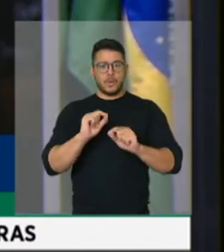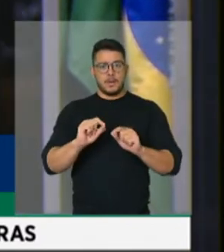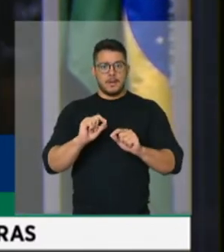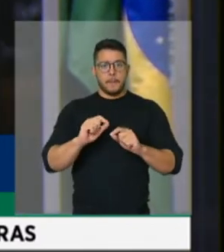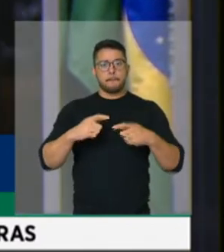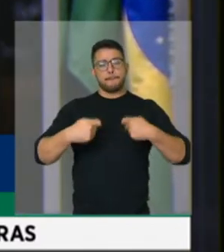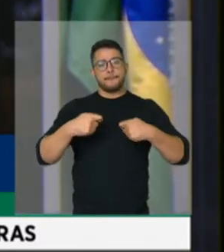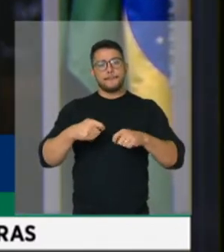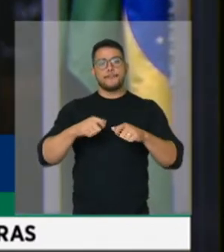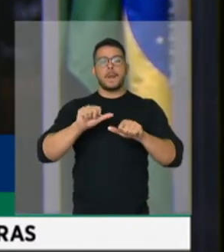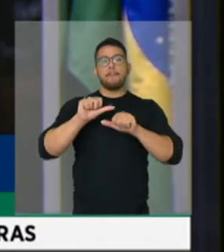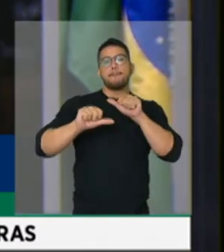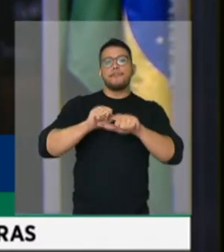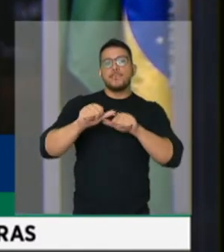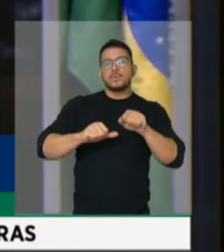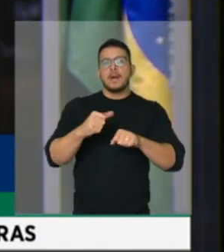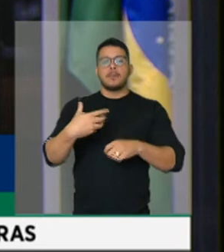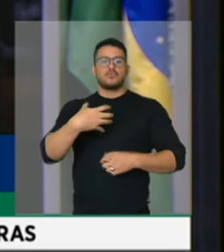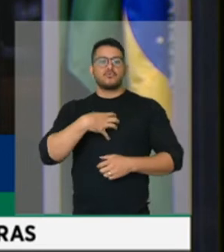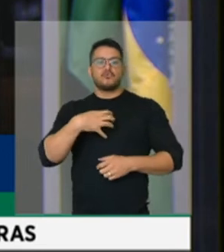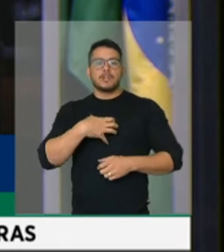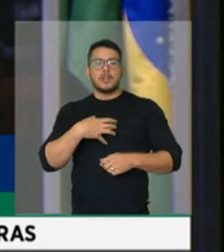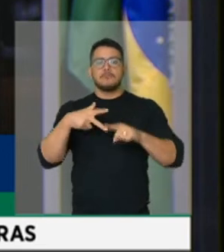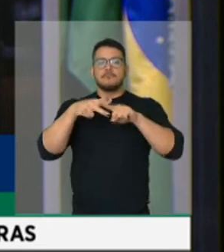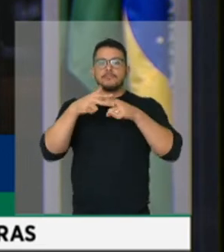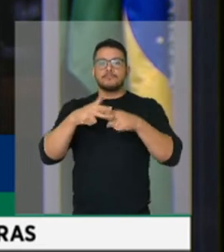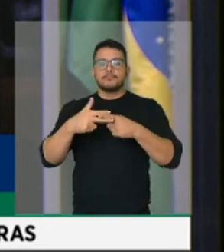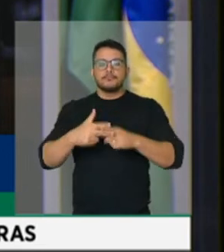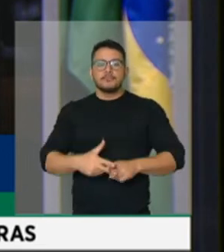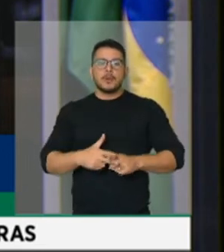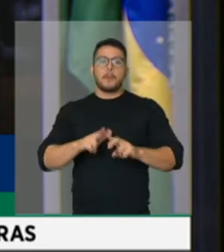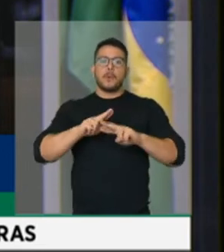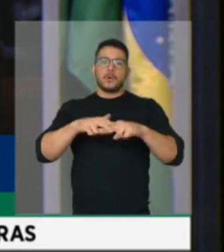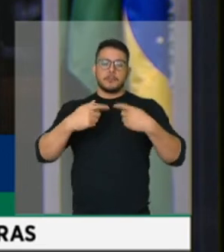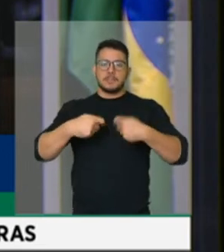ENTRETANTO FORAM SUBMETIDAS ALTERAÇÕES DE FORMA PARA GARANTIR CLAREZA LEGAL CONFORME SERÁ TRATADO